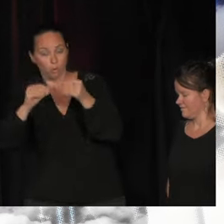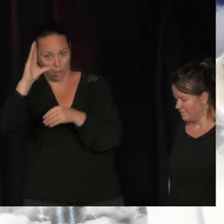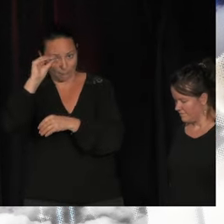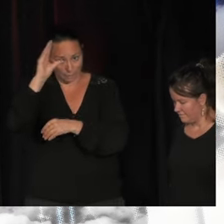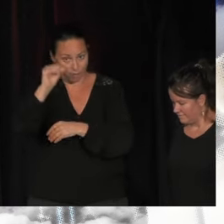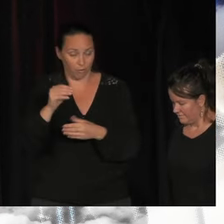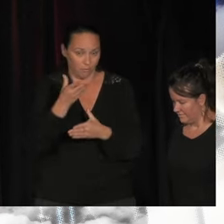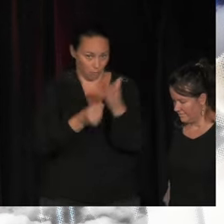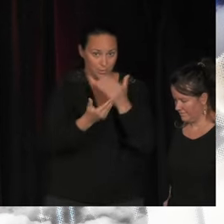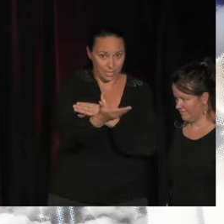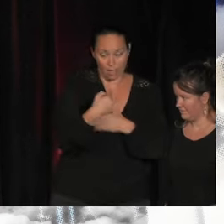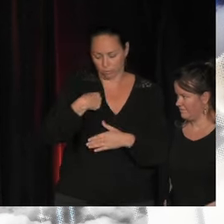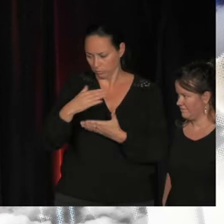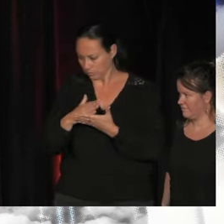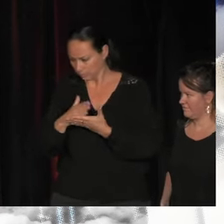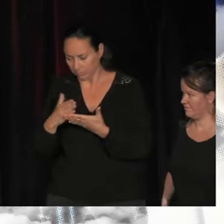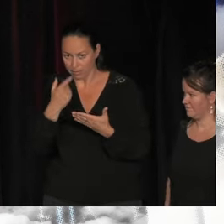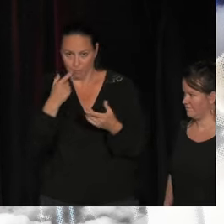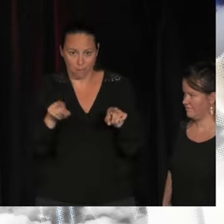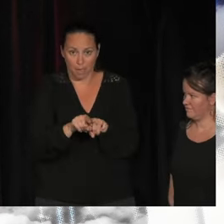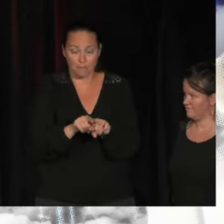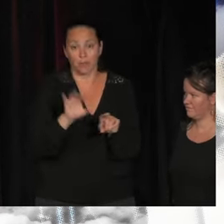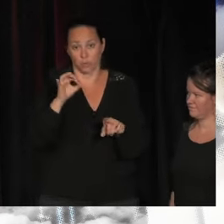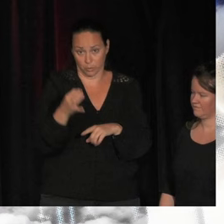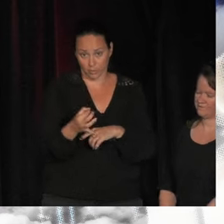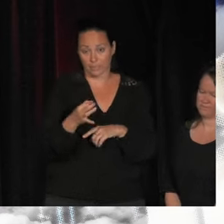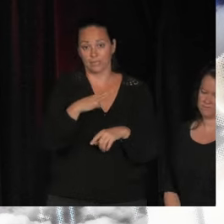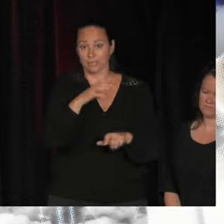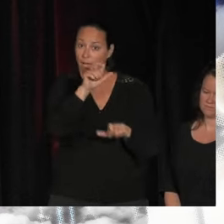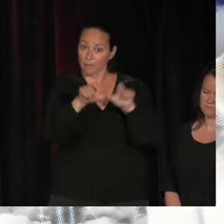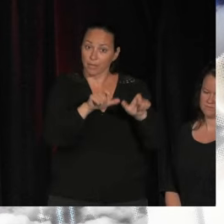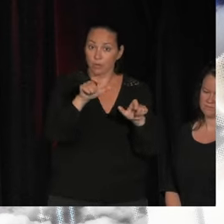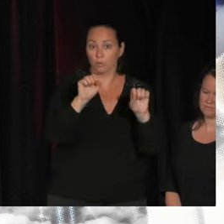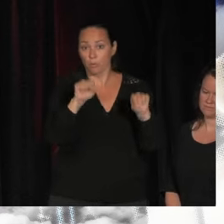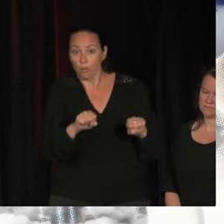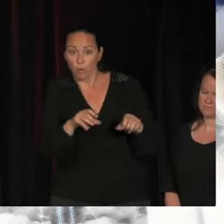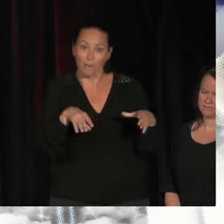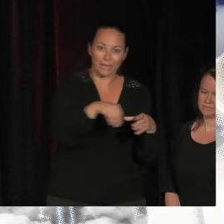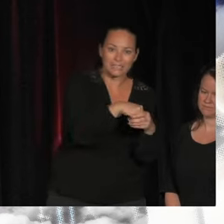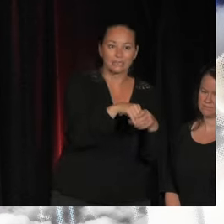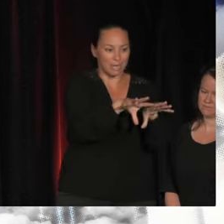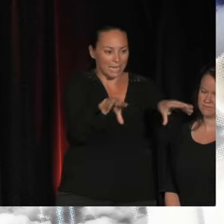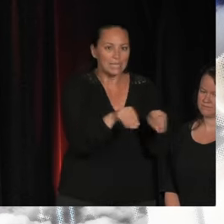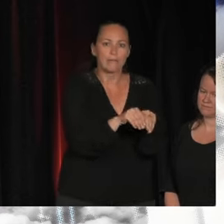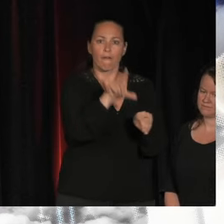à la même conclusion dans notre préparation en se disant : "Le truc, c'est que oui, il y aura des gens qui vont pouvoir jouer dans des équipes qui coûtent 20 millions, etc.", mais pour arriver